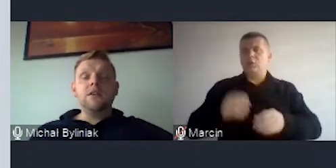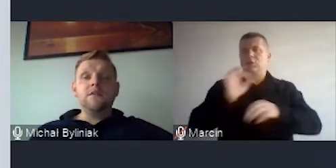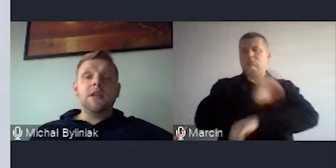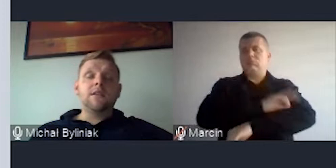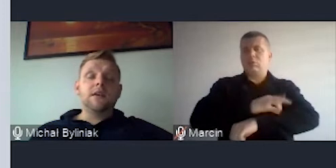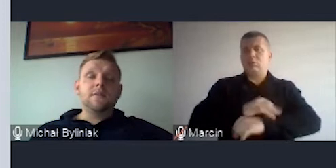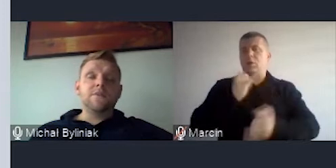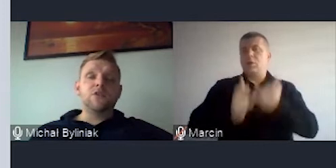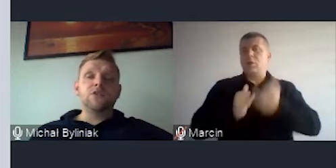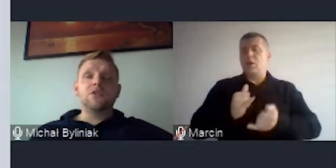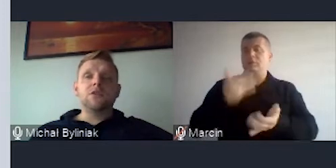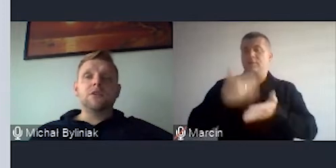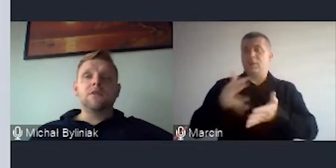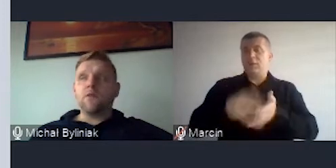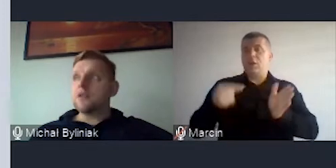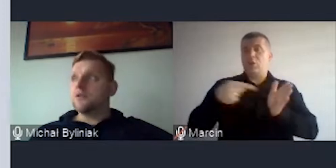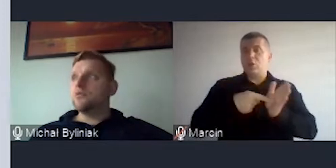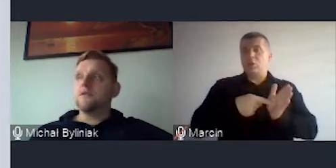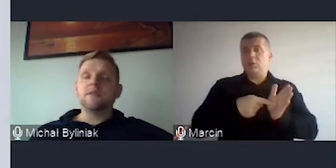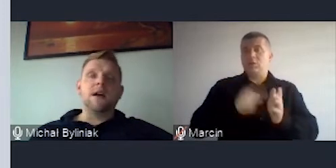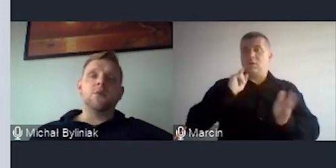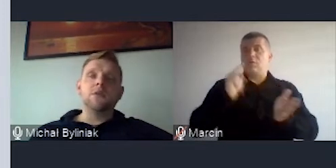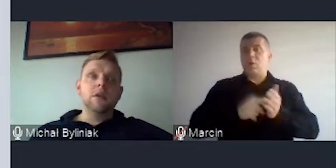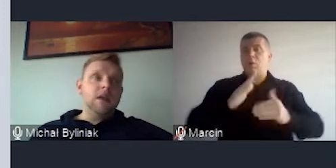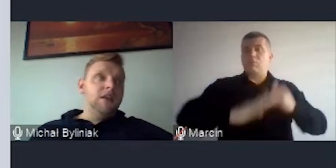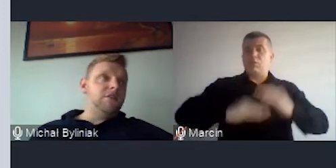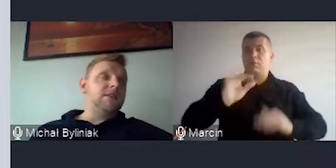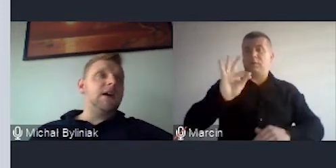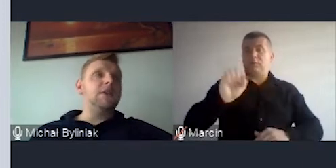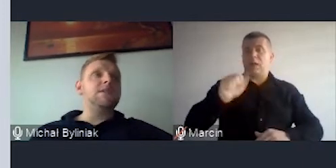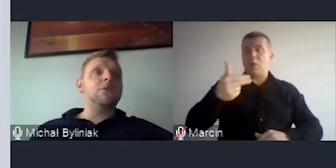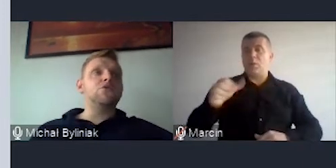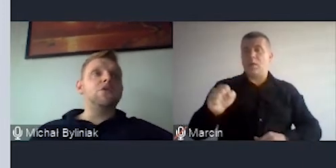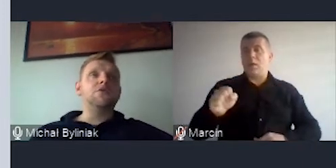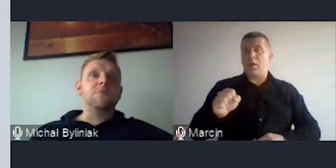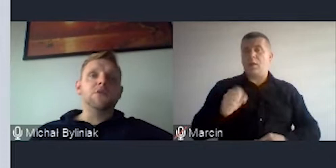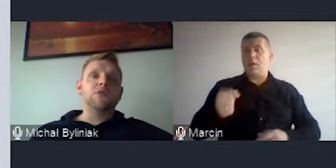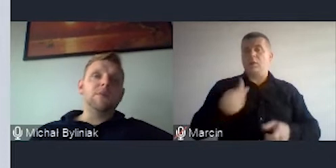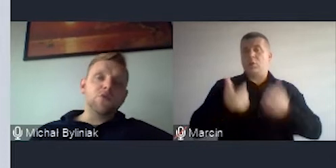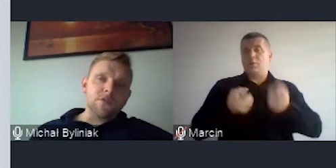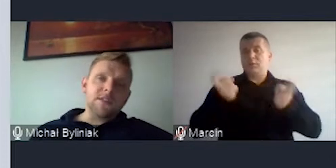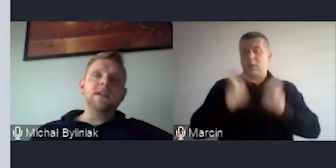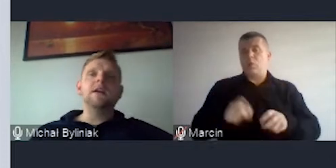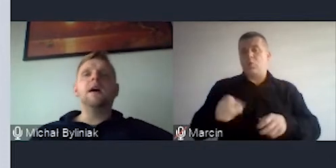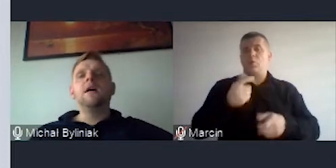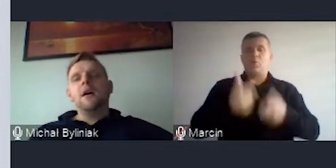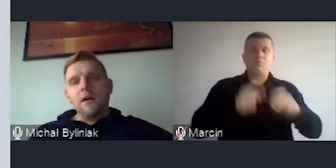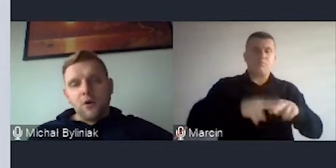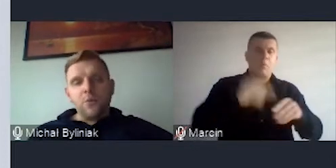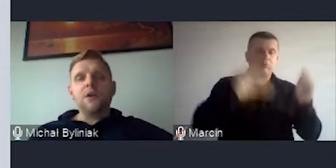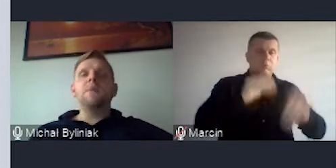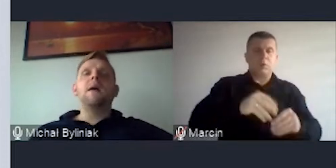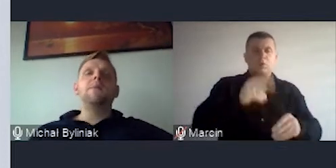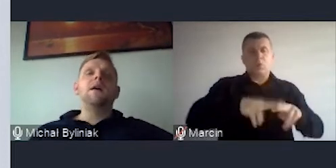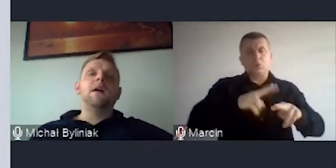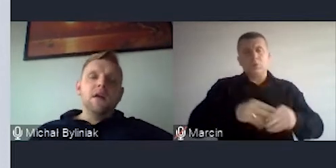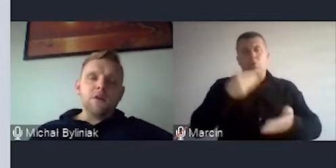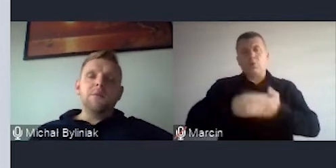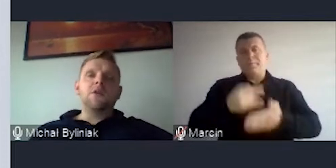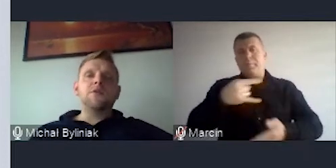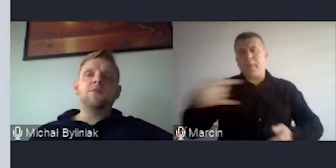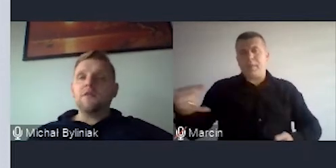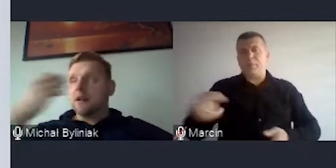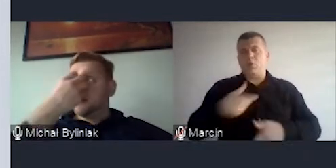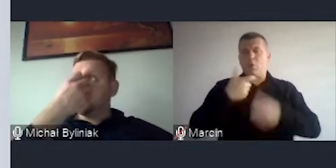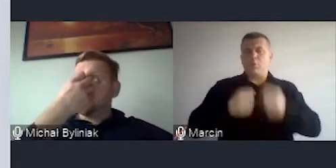Jeśli wydatek dotyczy właśnie budowy saun i w tych samych założono, że montujemy urządzenia, kupujemy meble, robimy roboty budowalne,